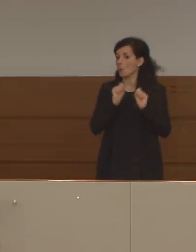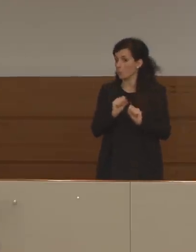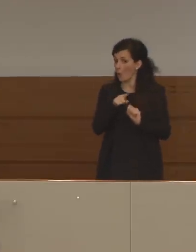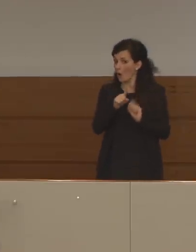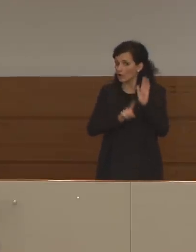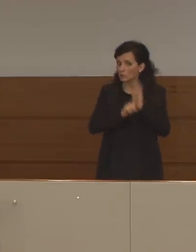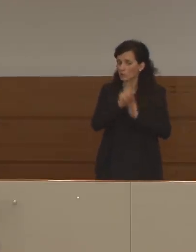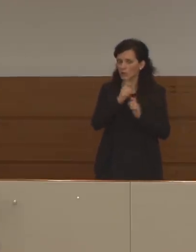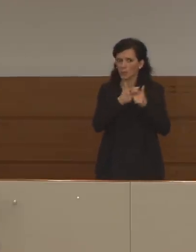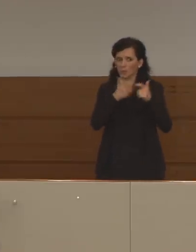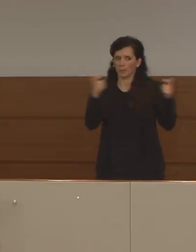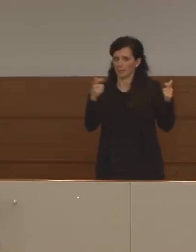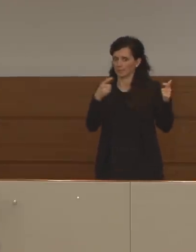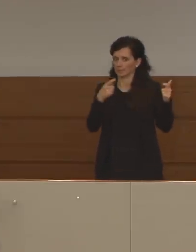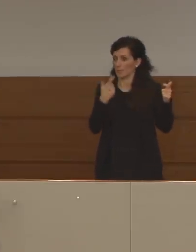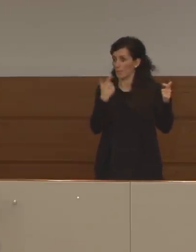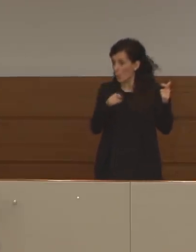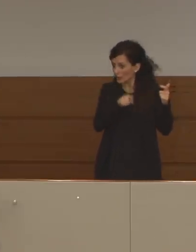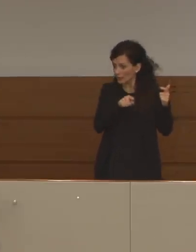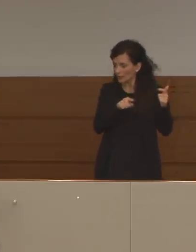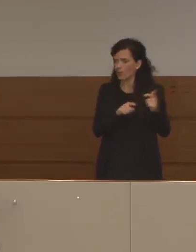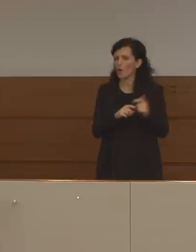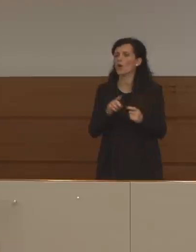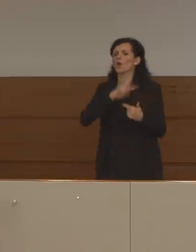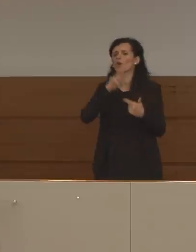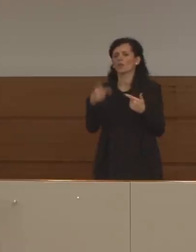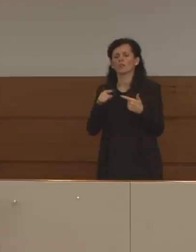l'altra è una cosa che avete detto nei giorni scorsi e che non mi è chiarissima